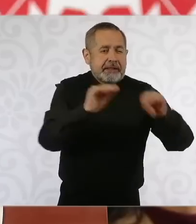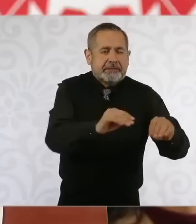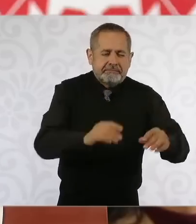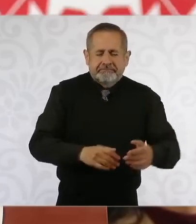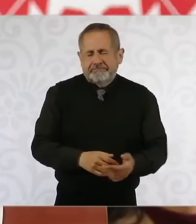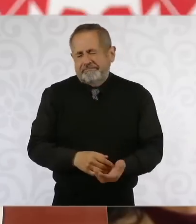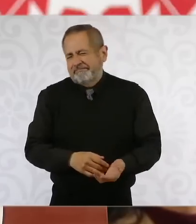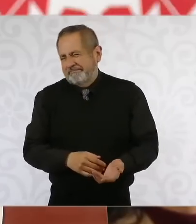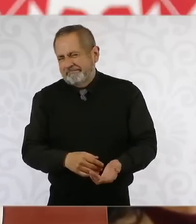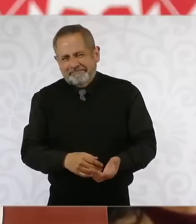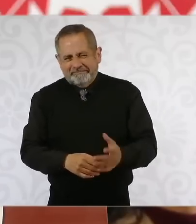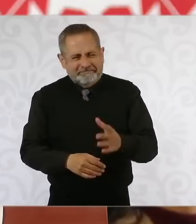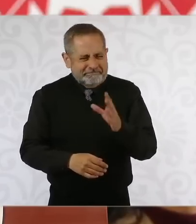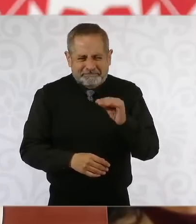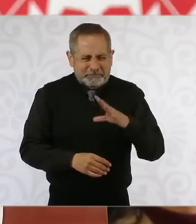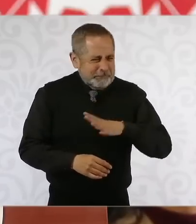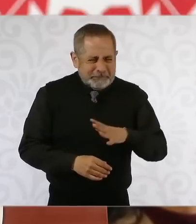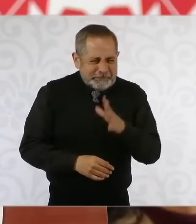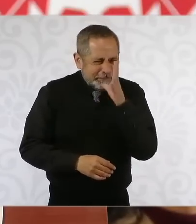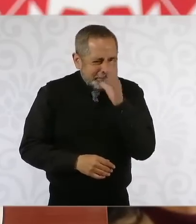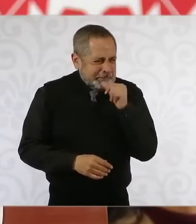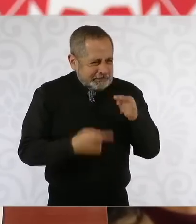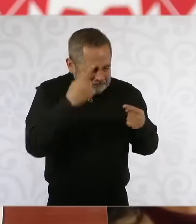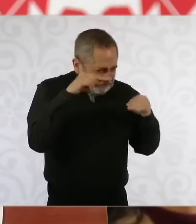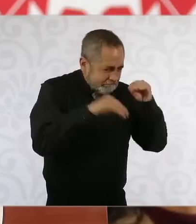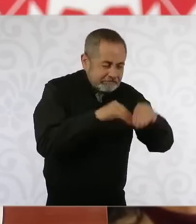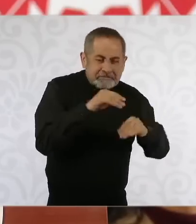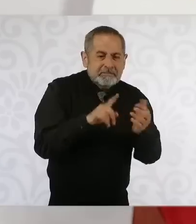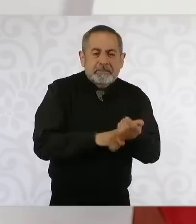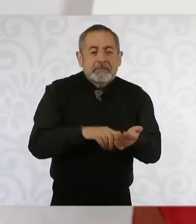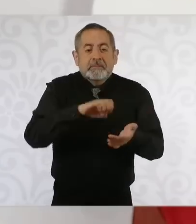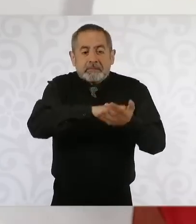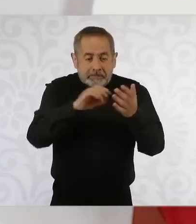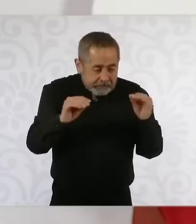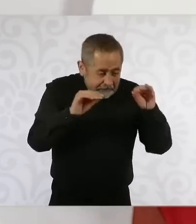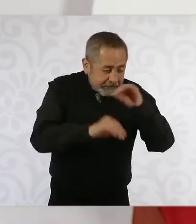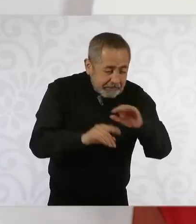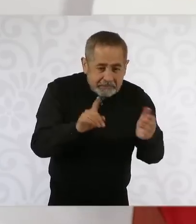criminal habitualmente observada ya que normalmente se Presenta una interrupción